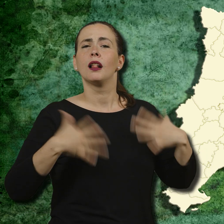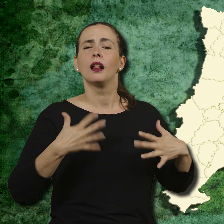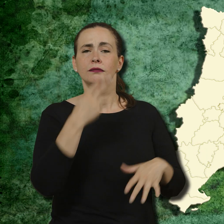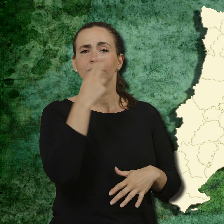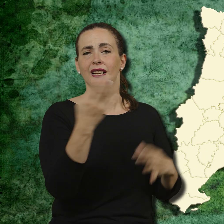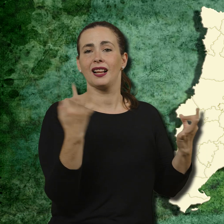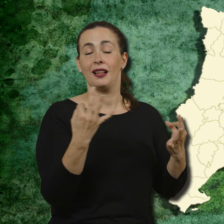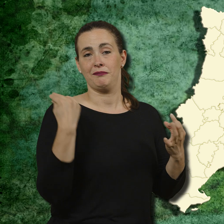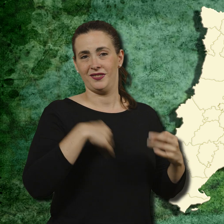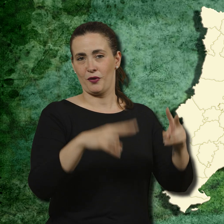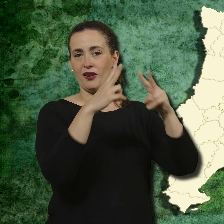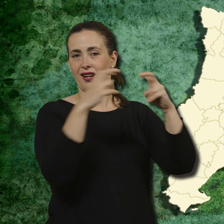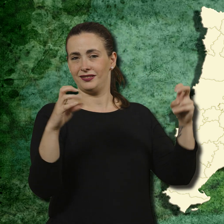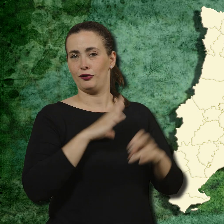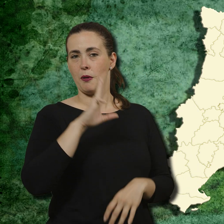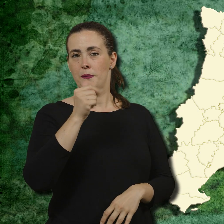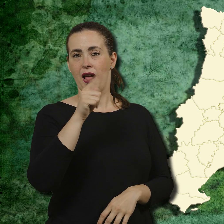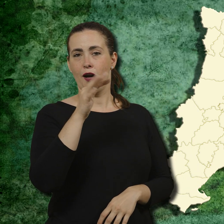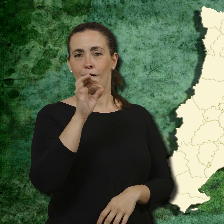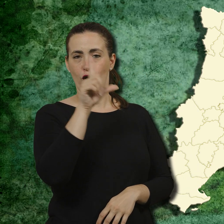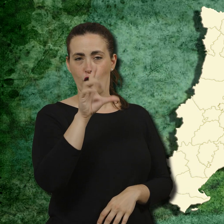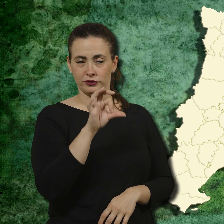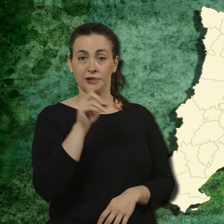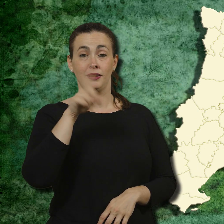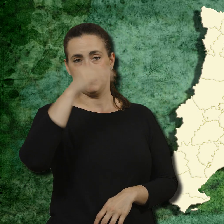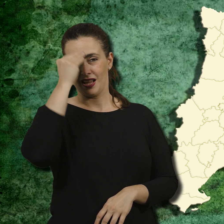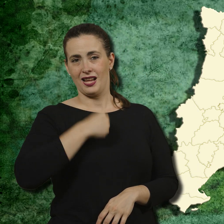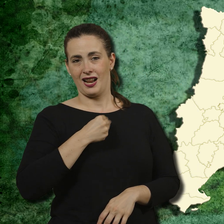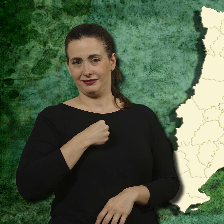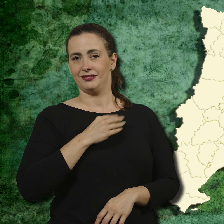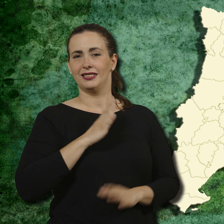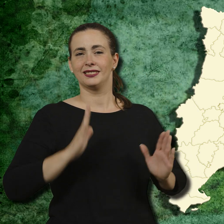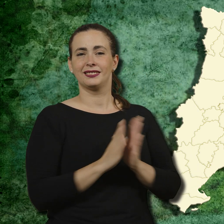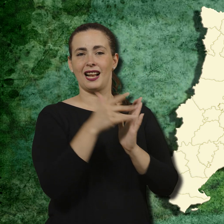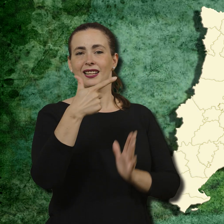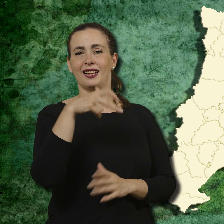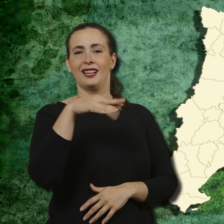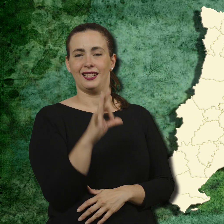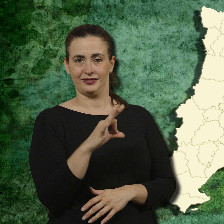Imprescindible: Visitar el castell de Palafolls i l'església parroquial de Sant Genís.